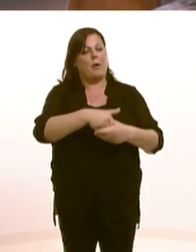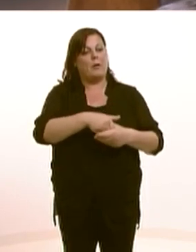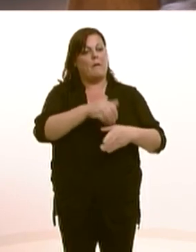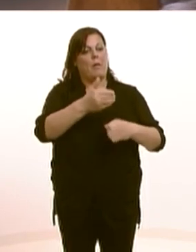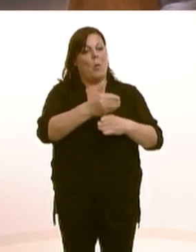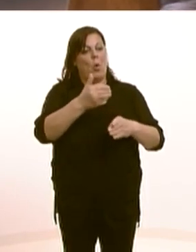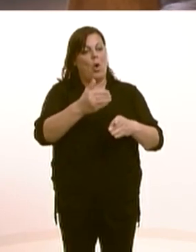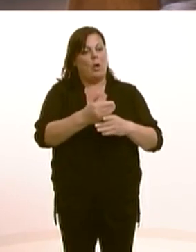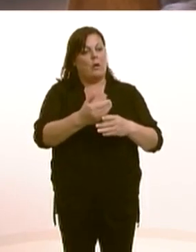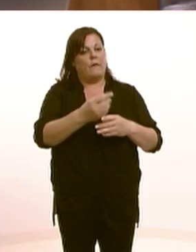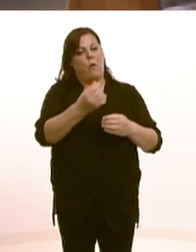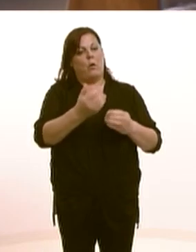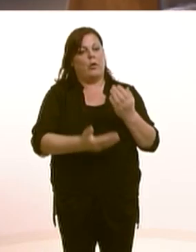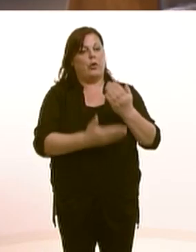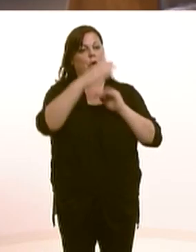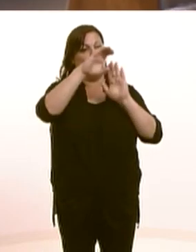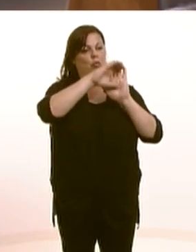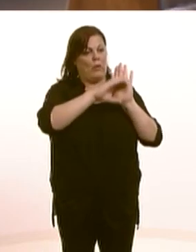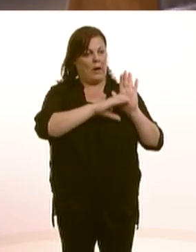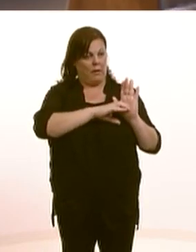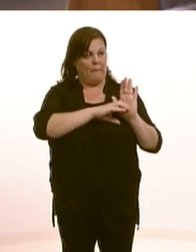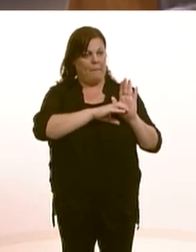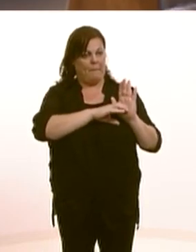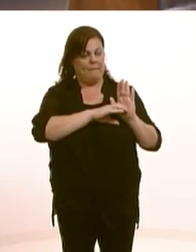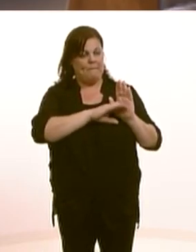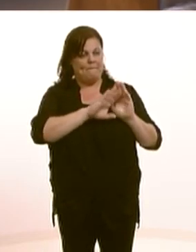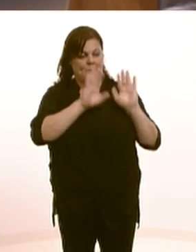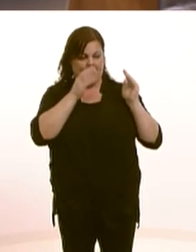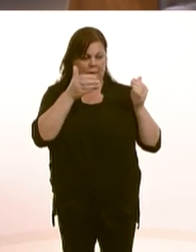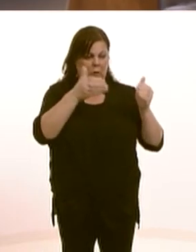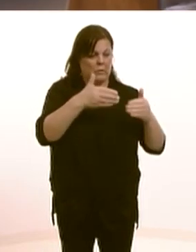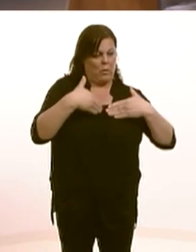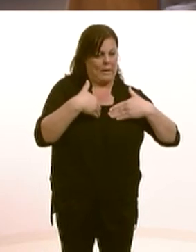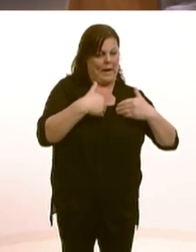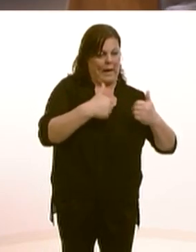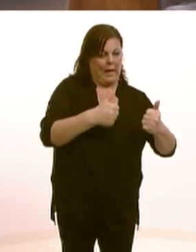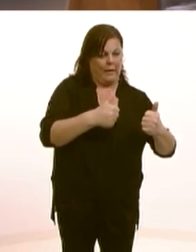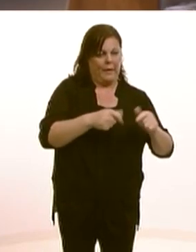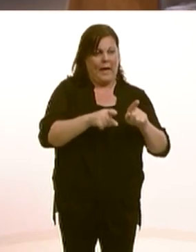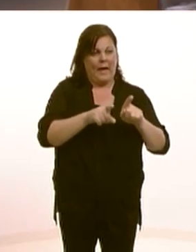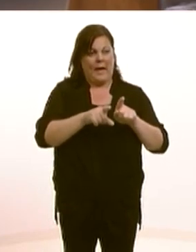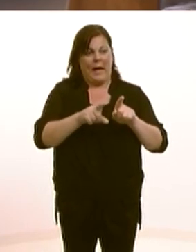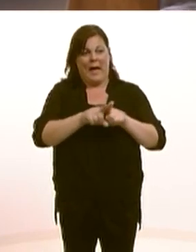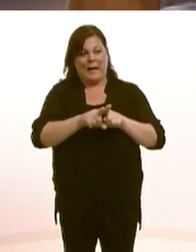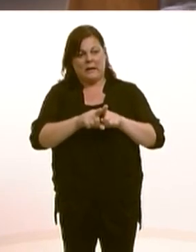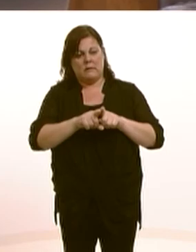Ar hyn o bryd, mae 96 y cant o ysgolion yn gweithredu Dragon Sport, er mwyn sicrhau bod